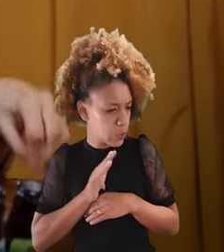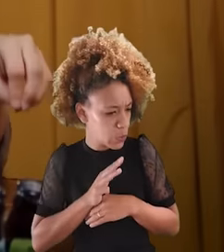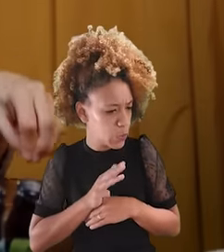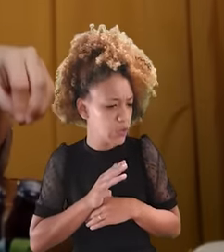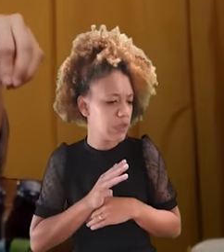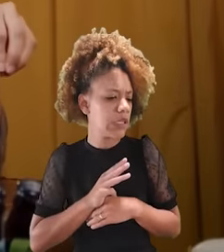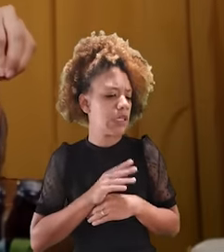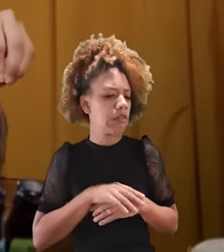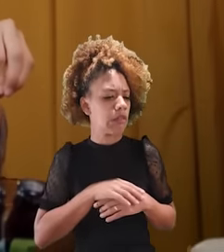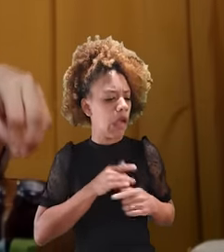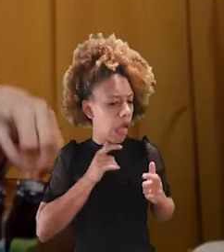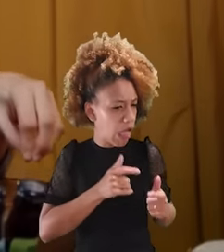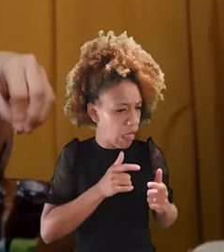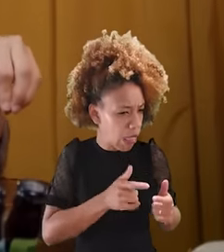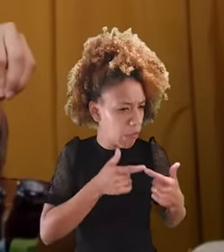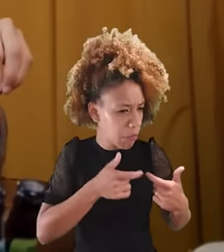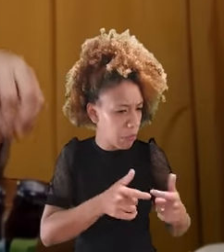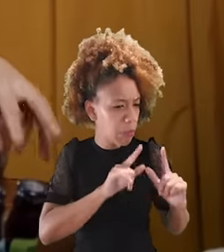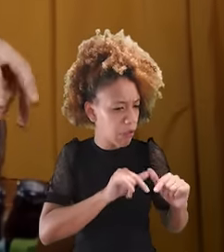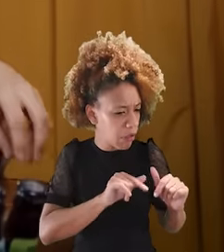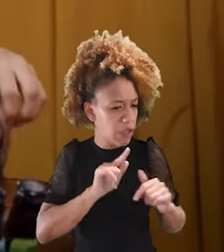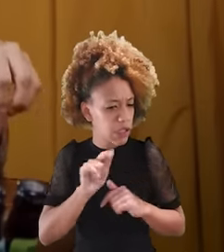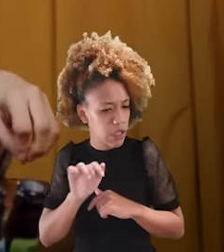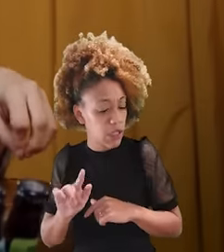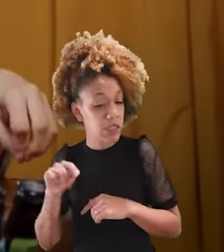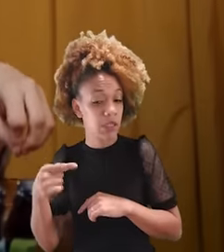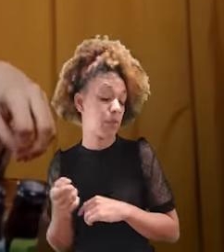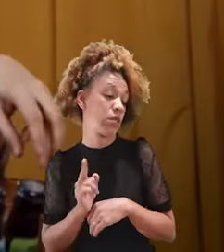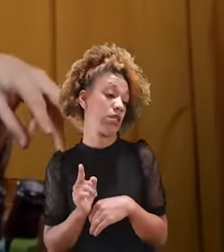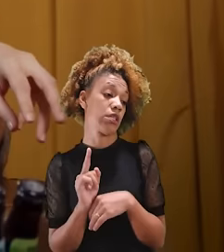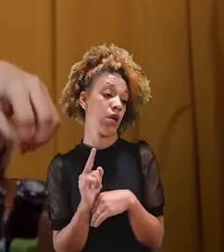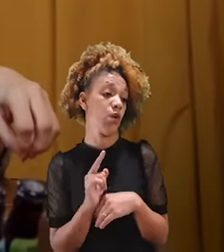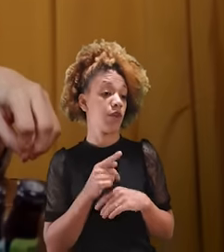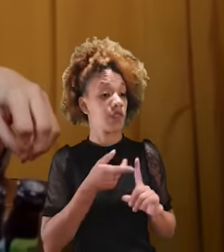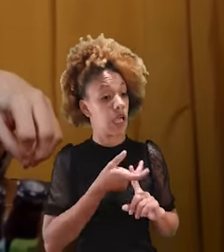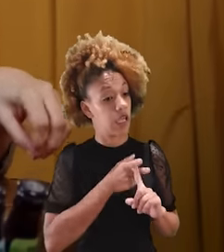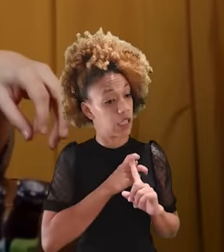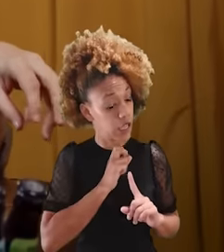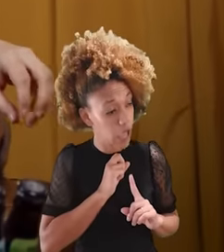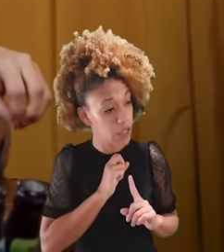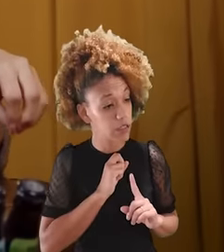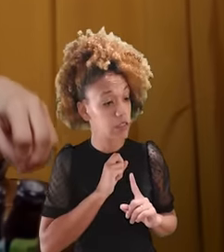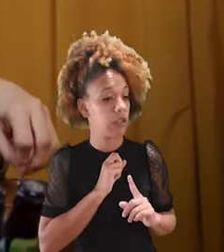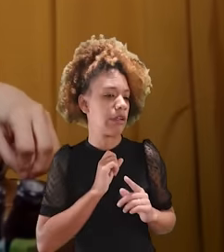Gaza ao holocausto e depois me disseram que não que você tinha sido hackeada e que era fake News